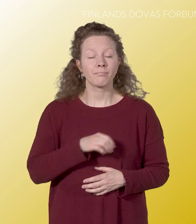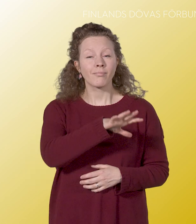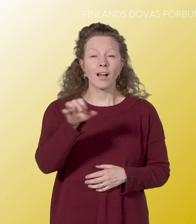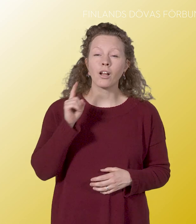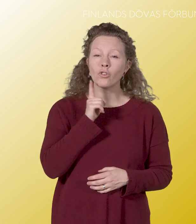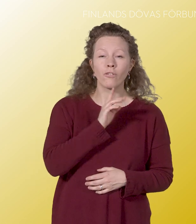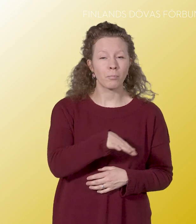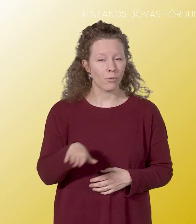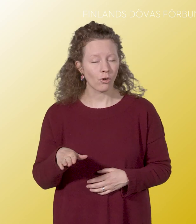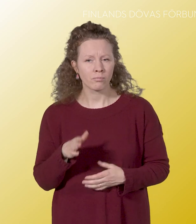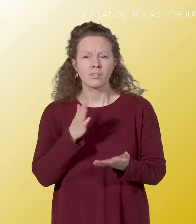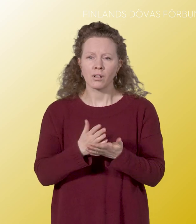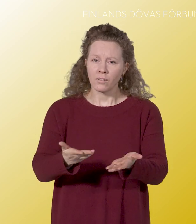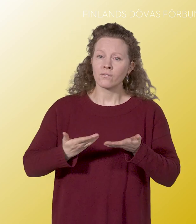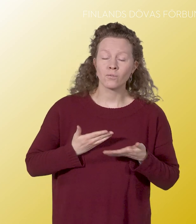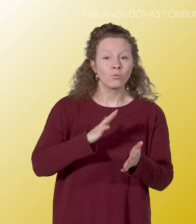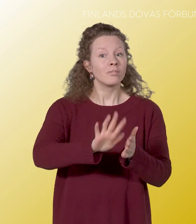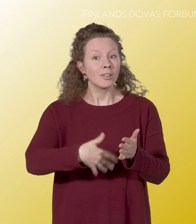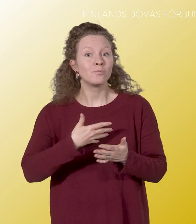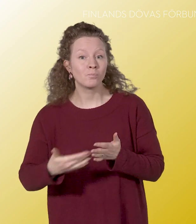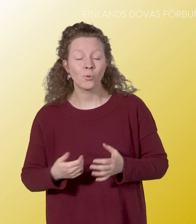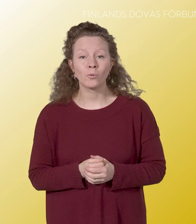Alla döva barn har rätt till ett teckenspråk.